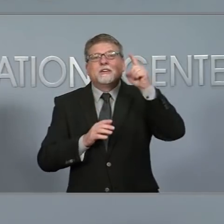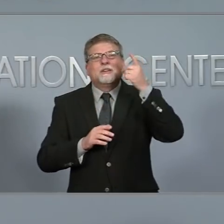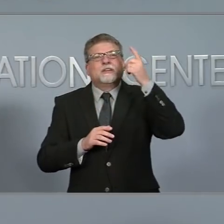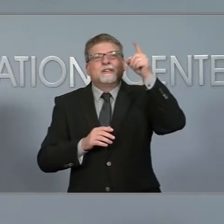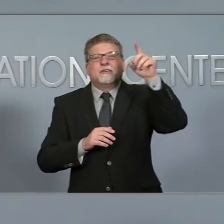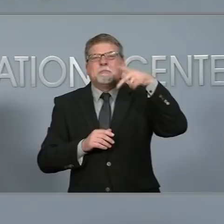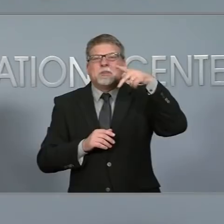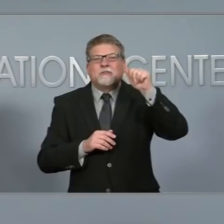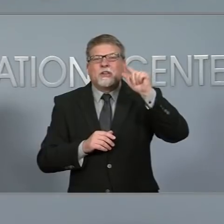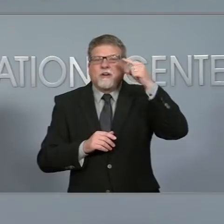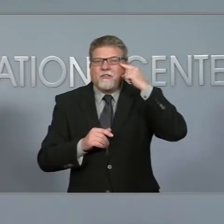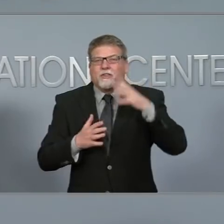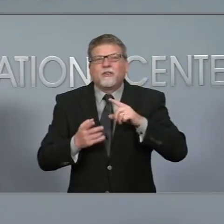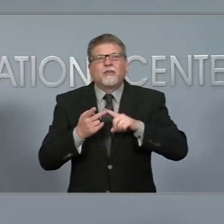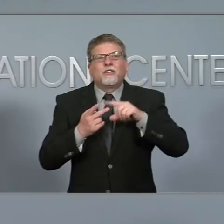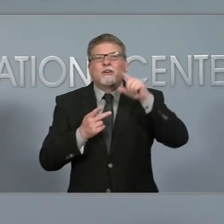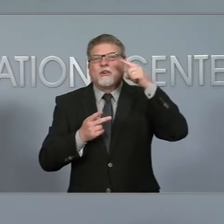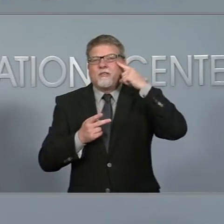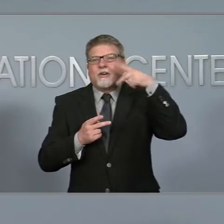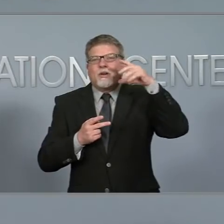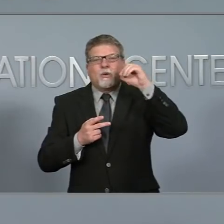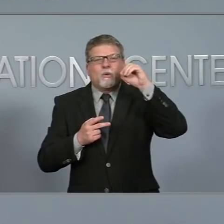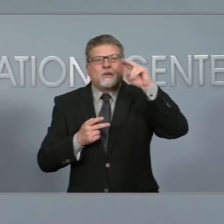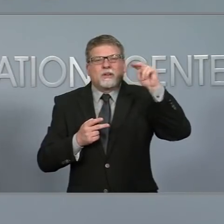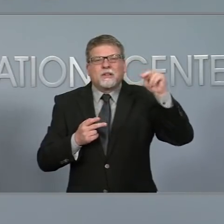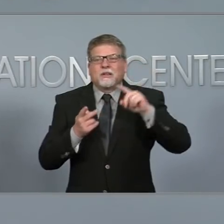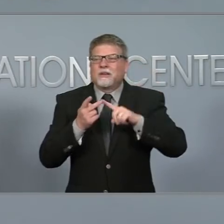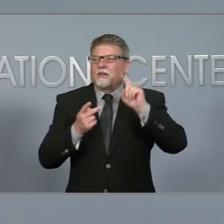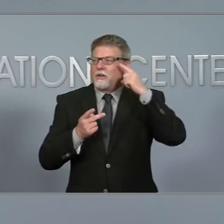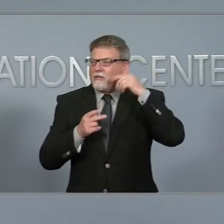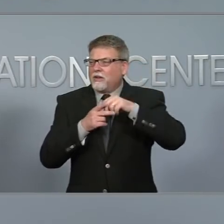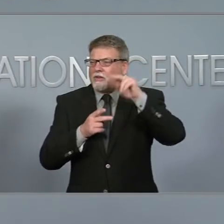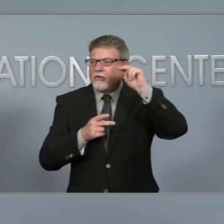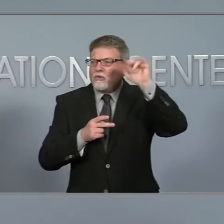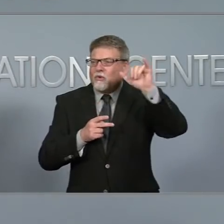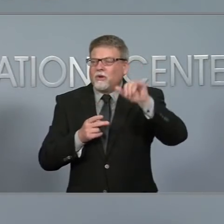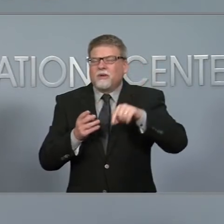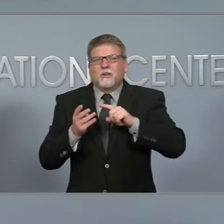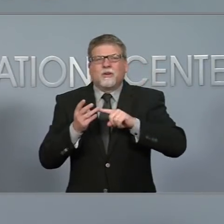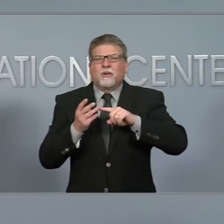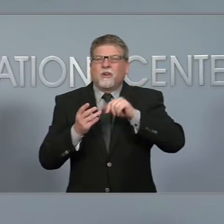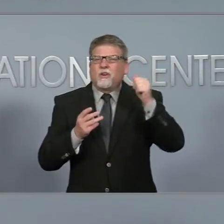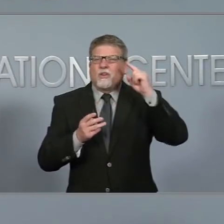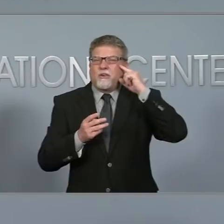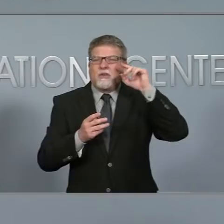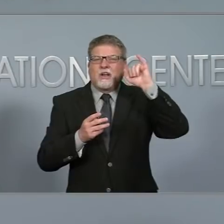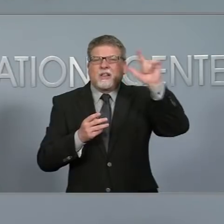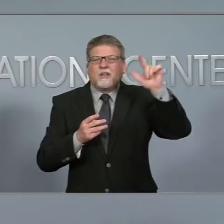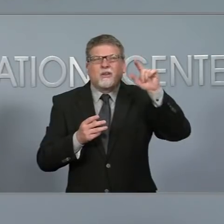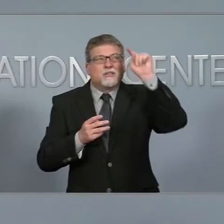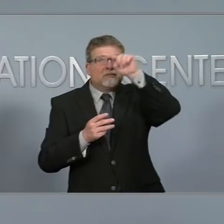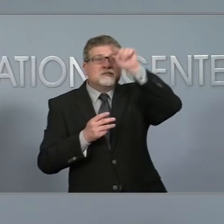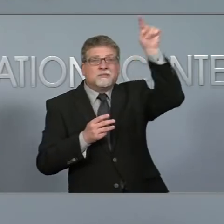pregunta, John, la presión bajo la que está usted de Ice es el presidente en la sesión de